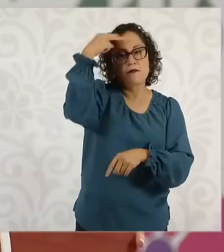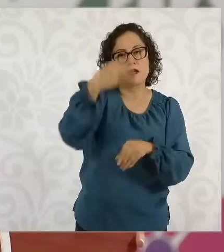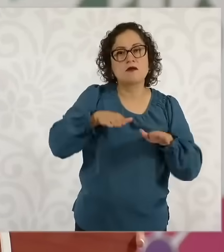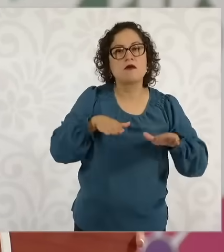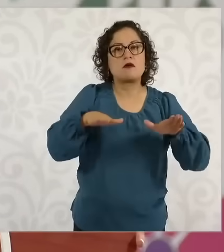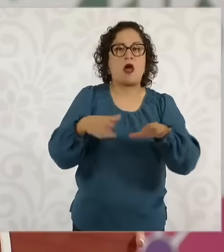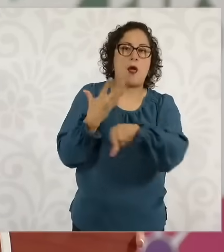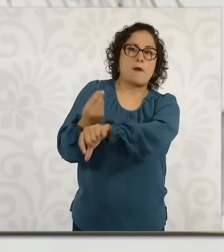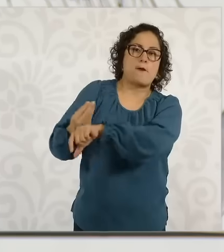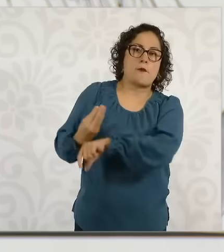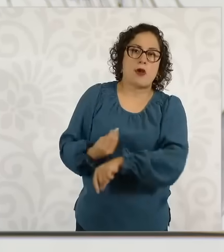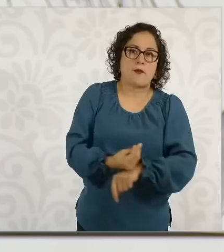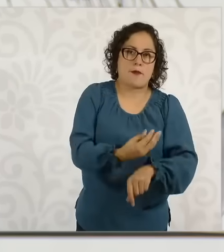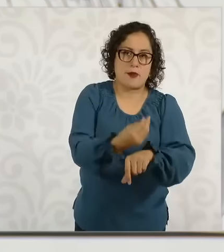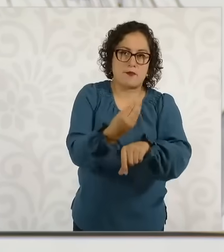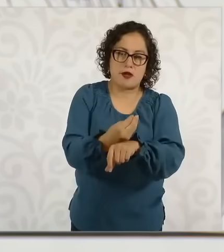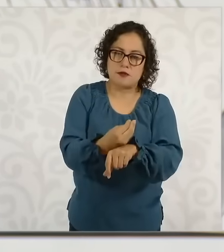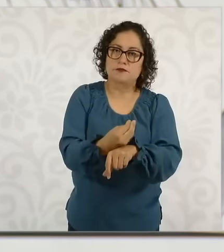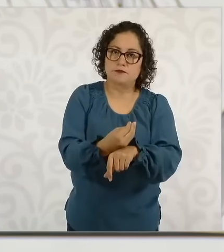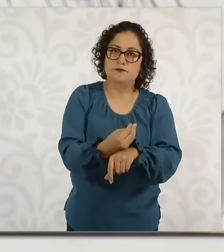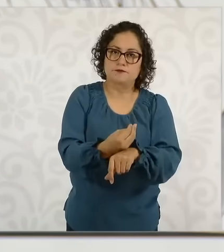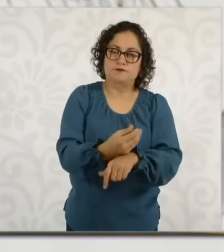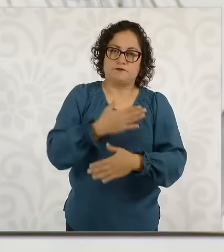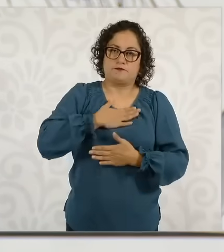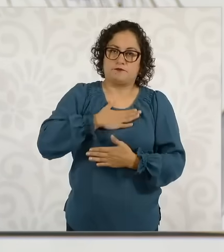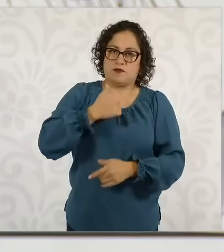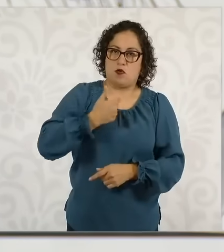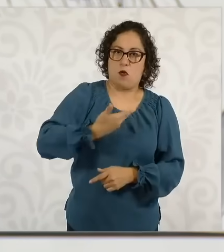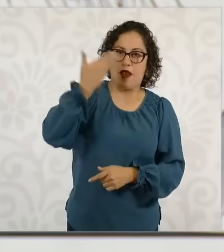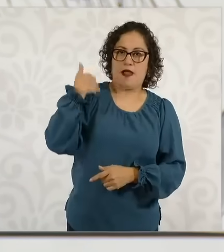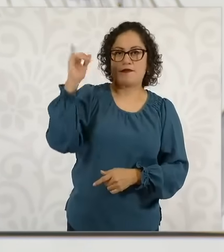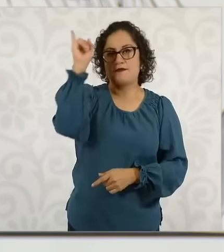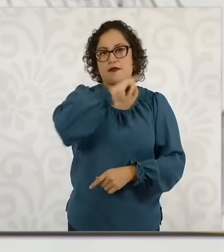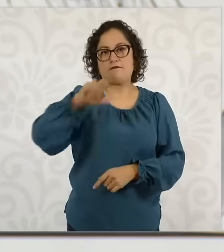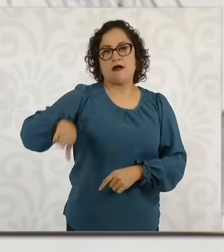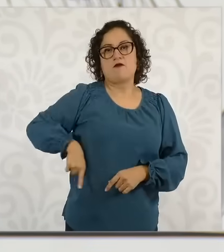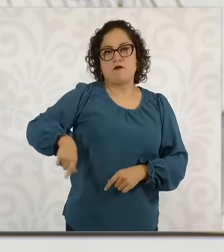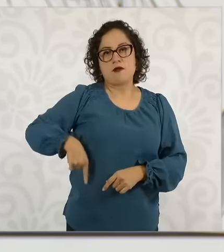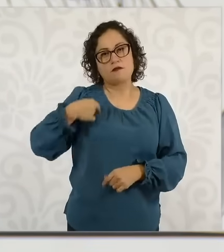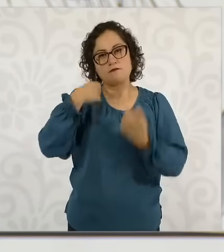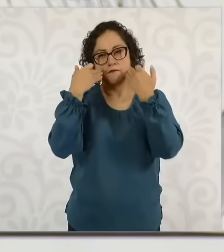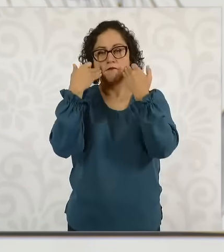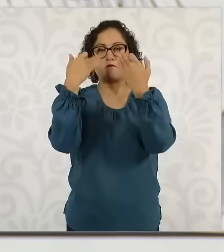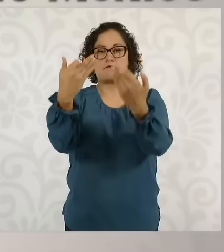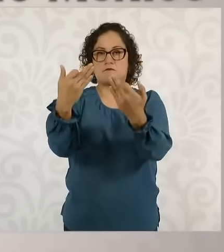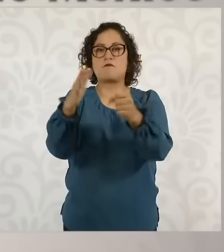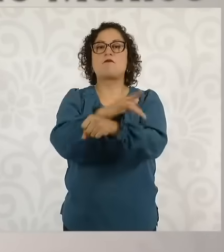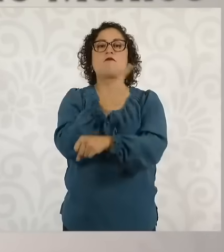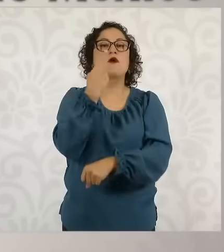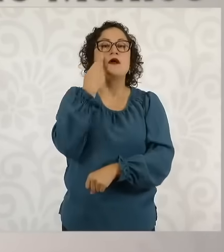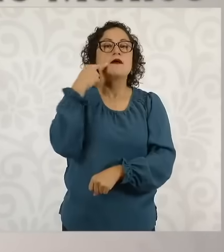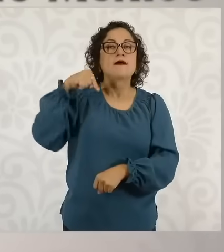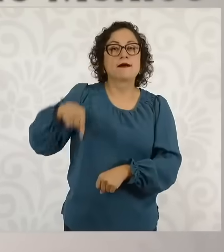se hizo una obra muy importante, me tocó como jefa de gobierno porque la terminal dos del aeropuerto